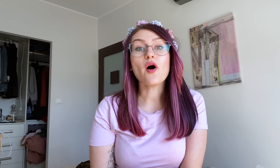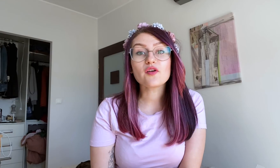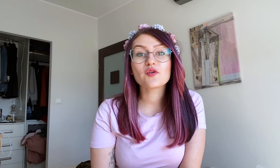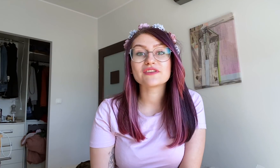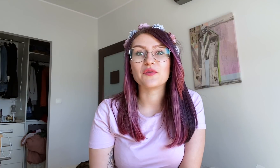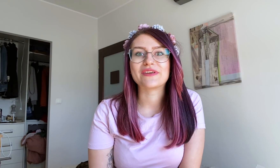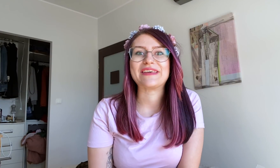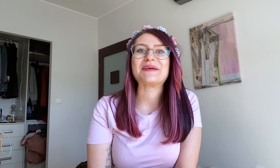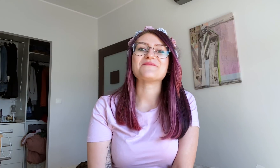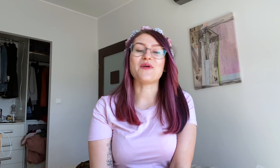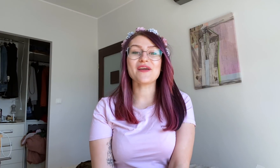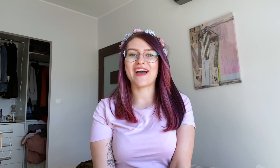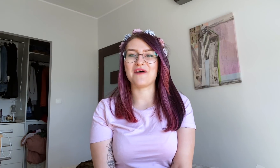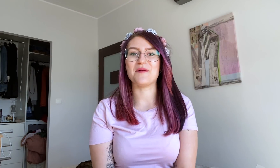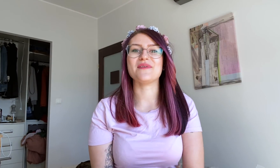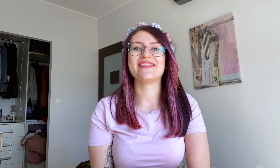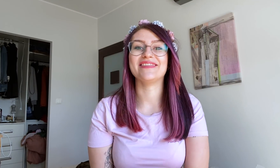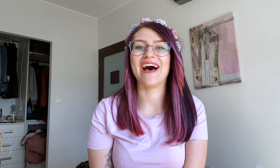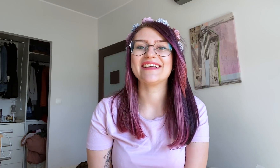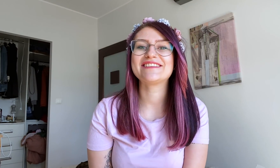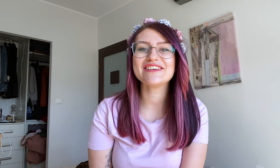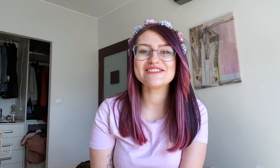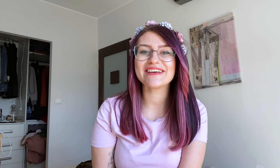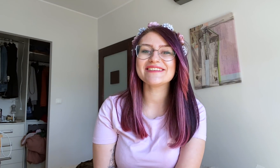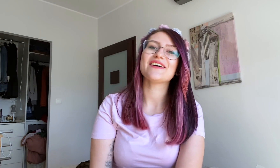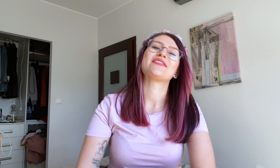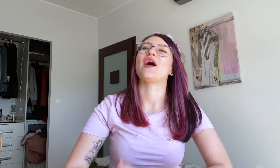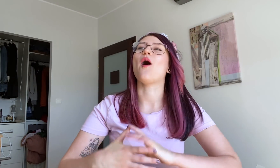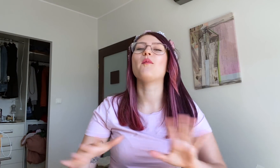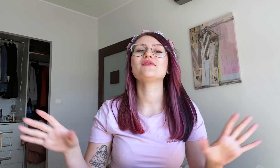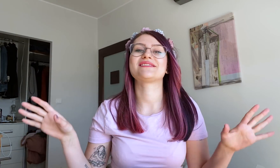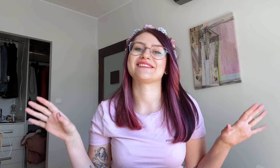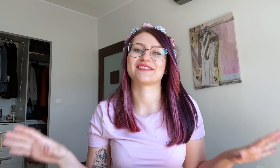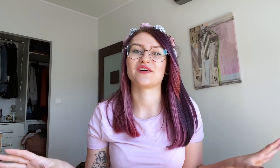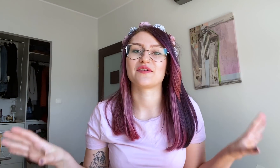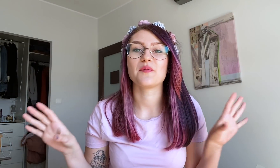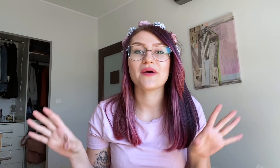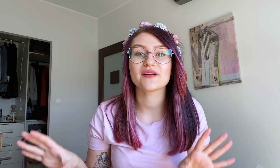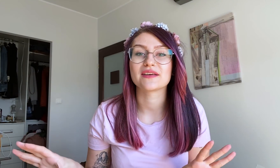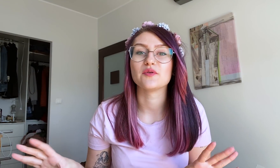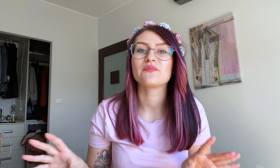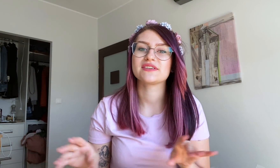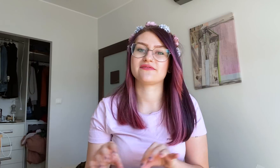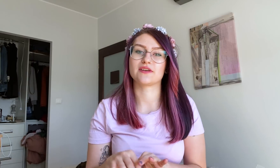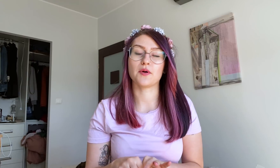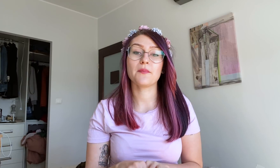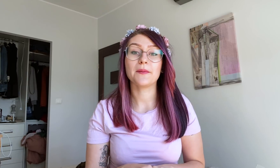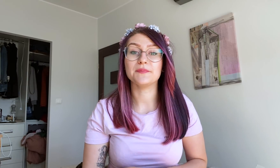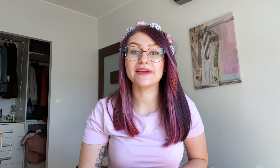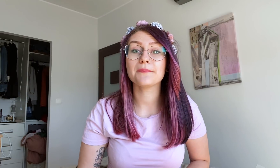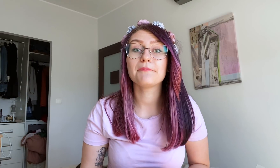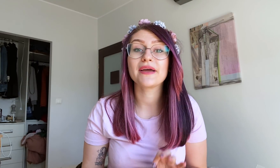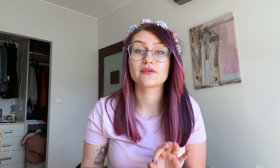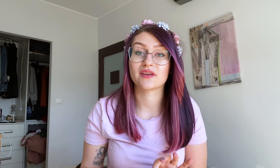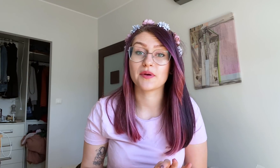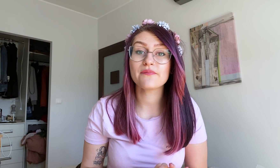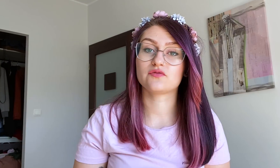Po roku nauki pojechałam na tydzień na obóz językowy PJM-u z firmą Migamy PJM-em,